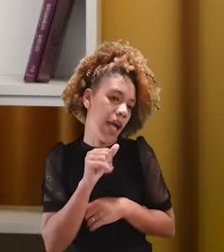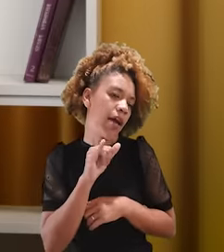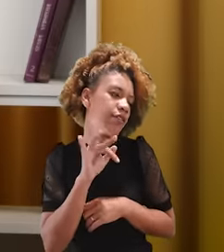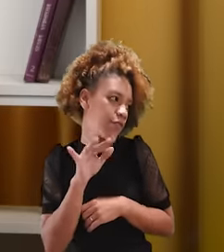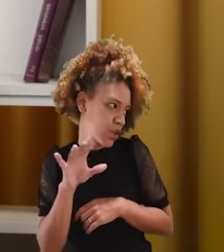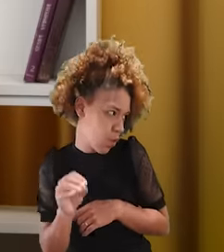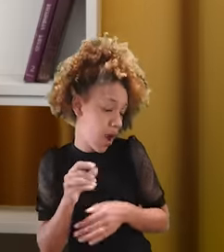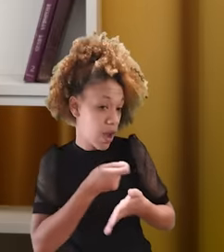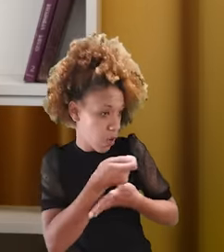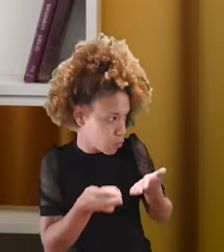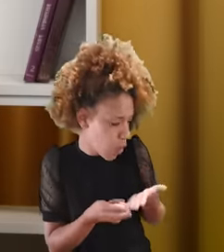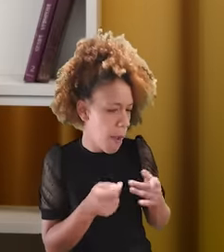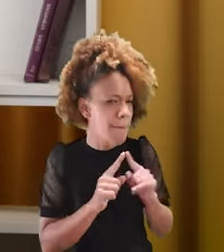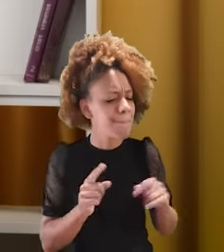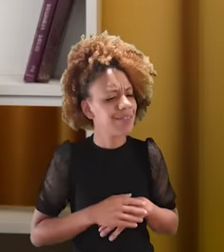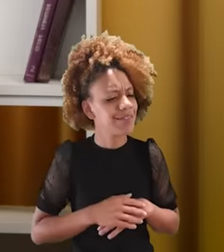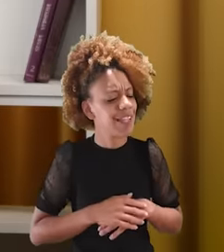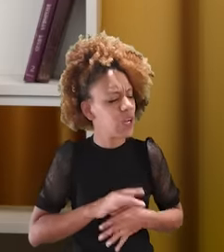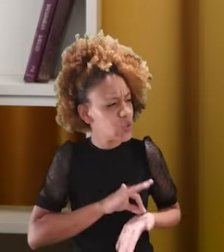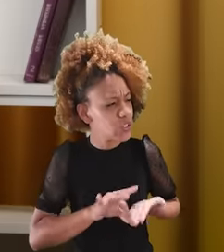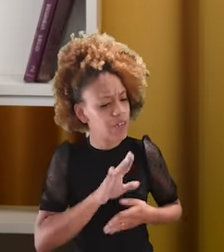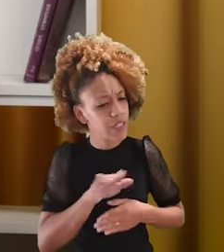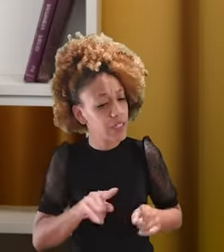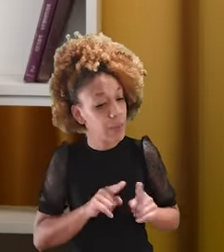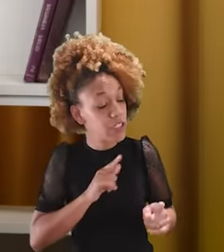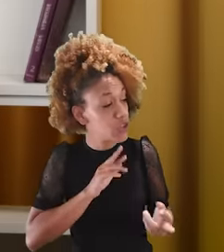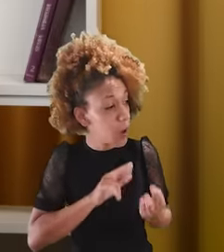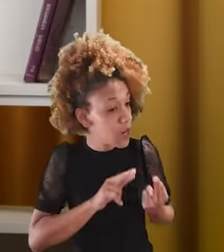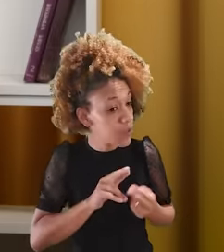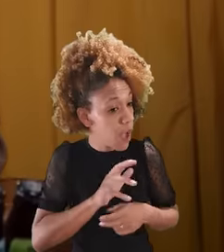escritores autores ele odiava criança mas cara ele manti uma relação muito amorosa com uma criança